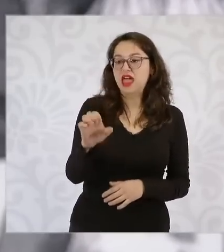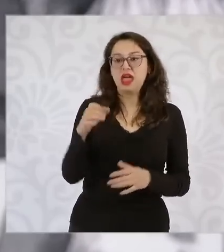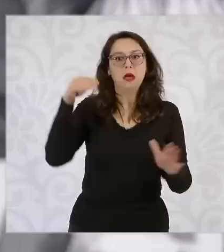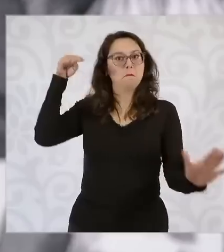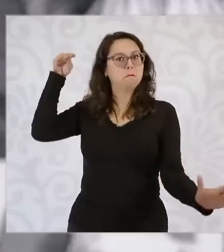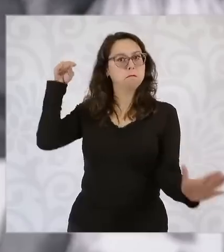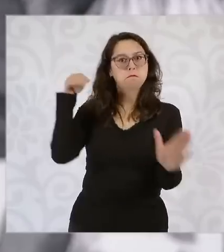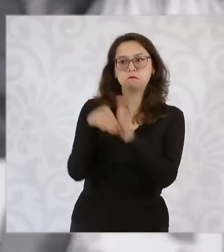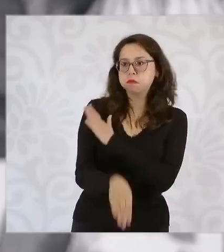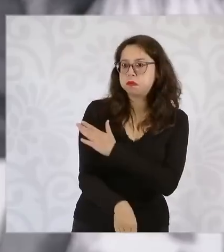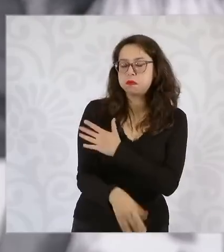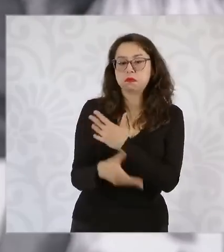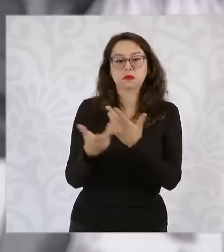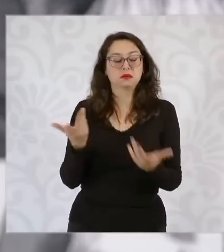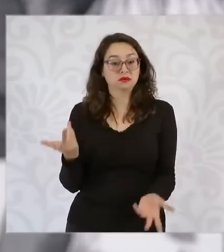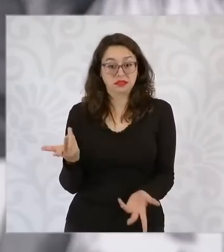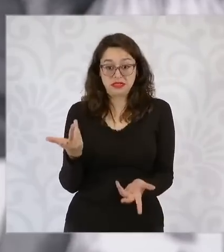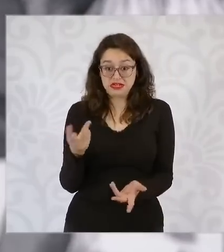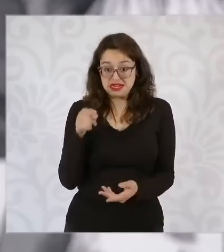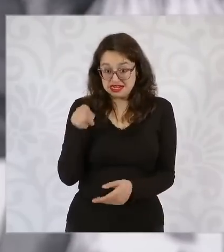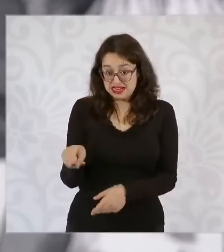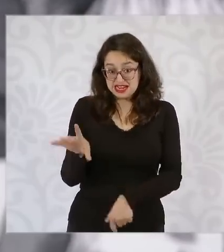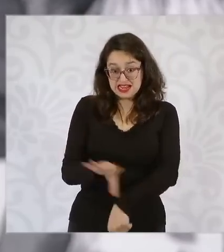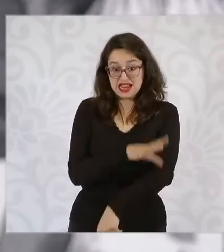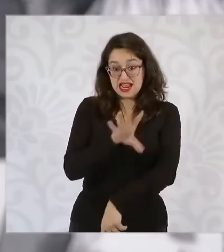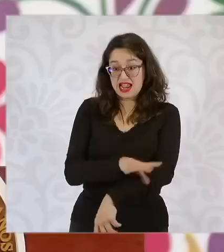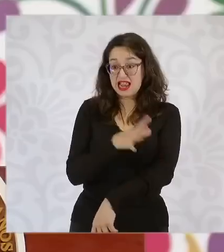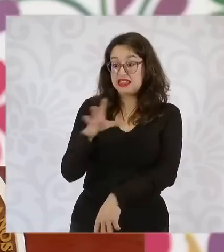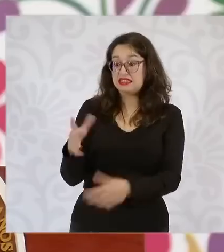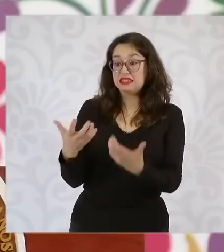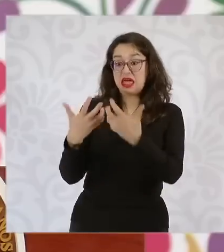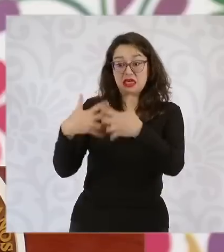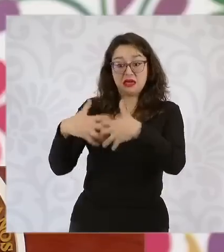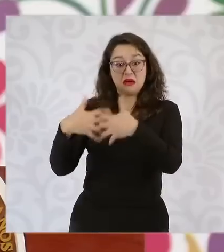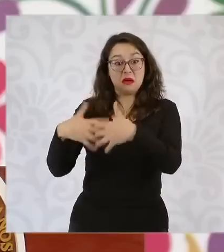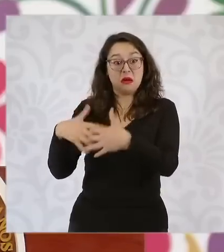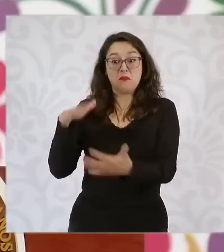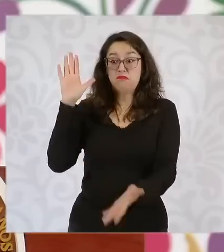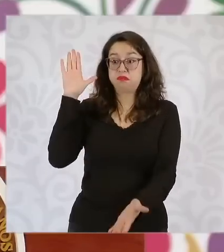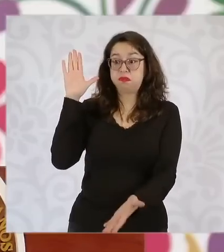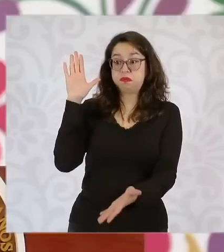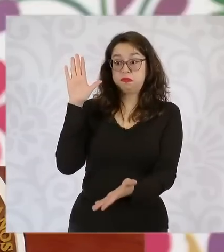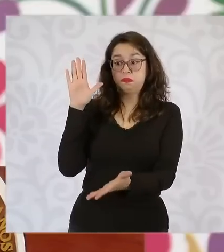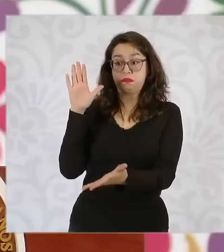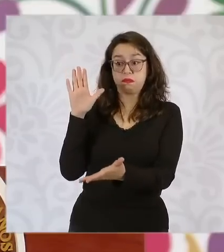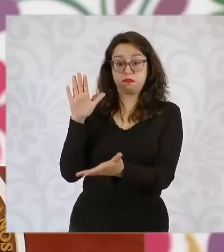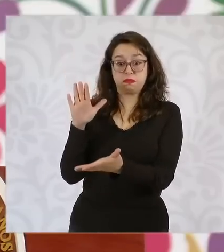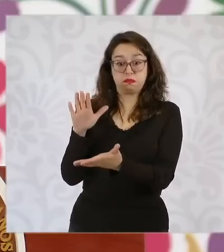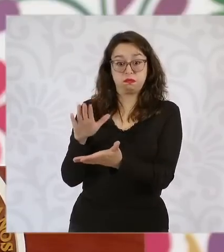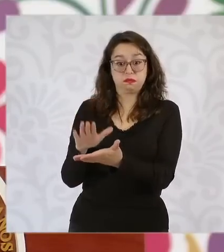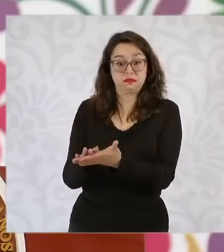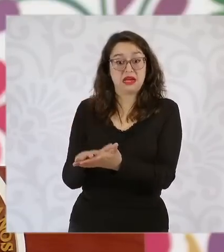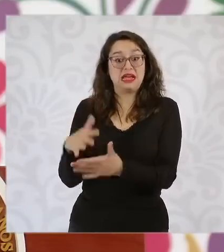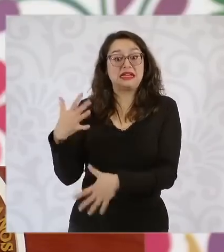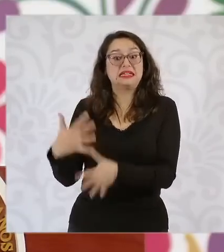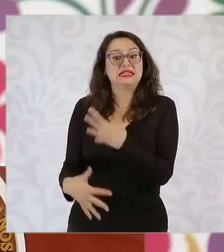electricidad hasta convertirse prácticamente en el 15% de todo el mercado eléctrico o de toda la